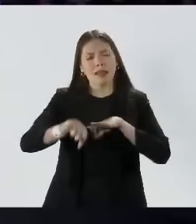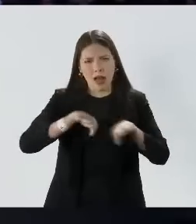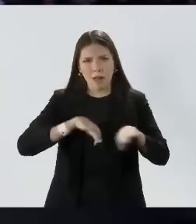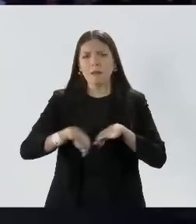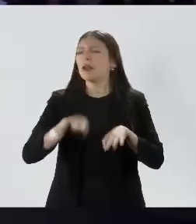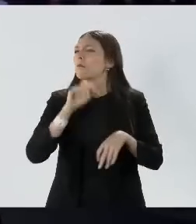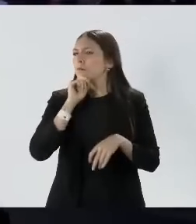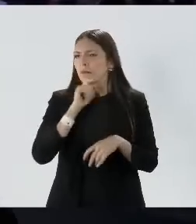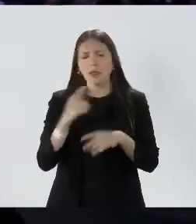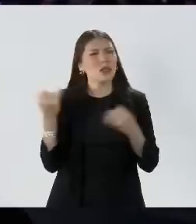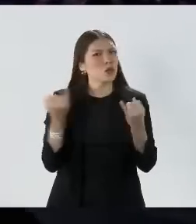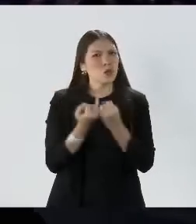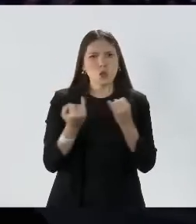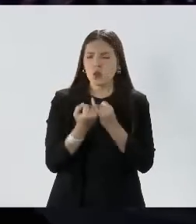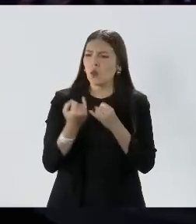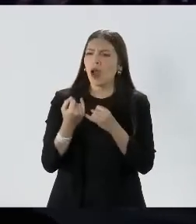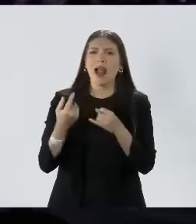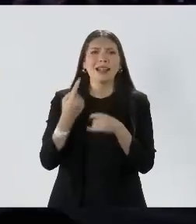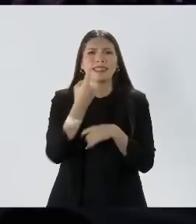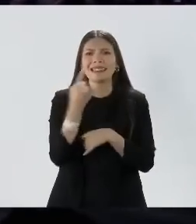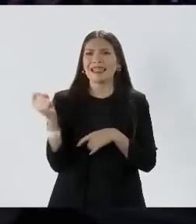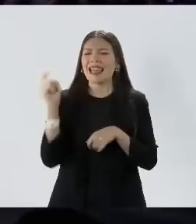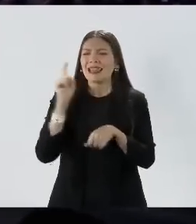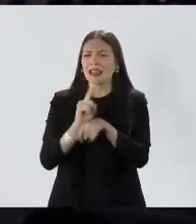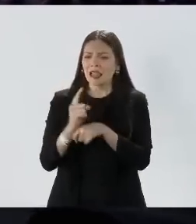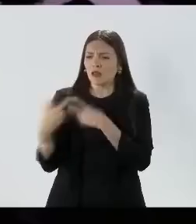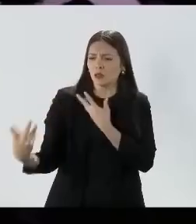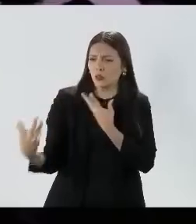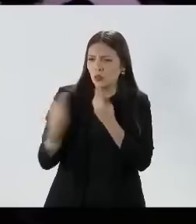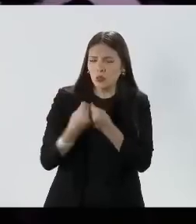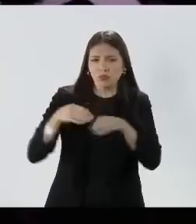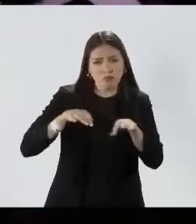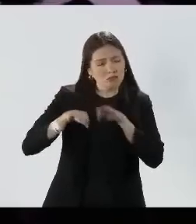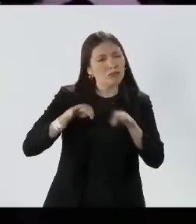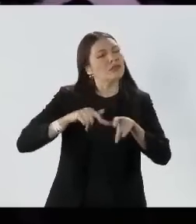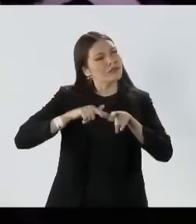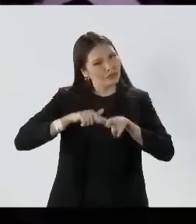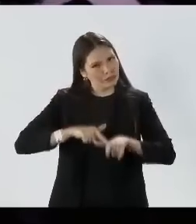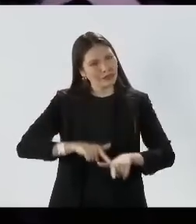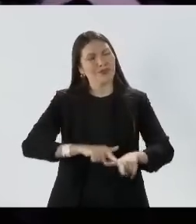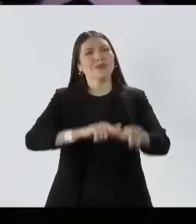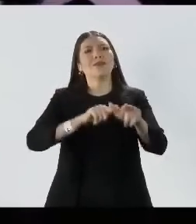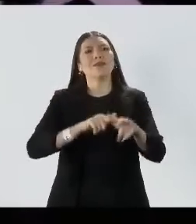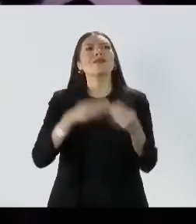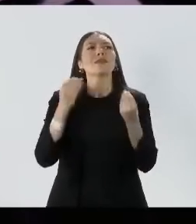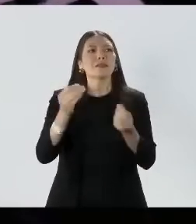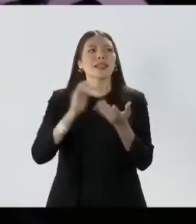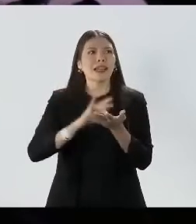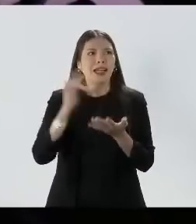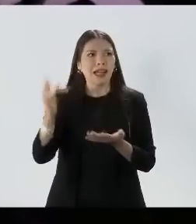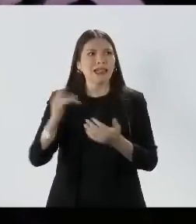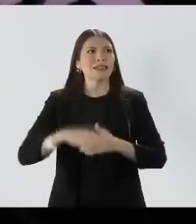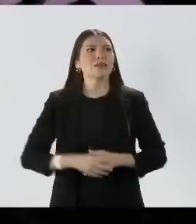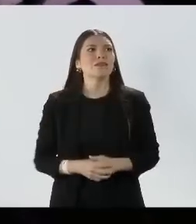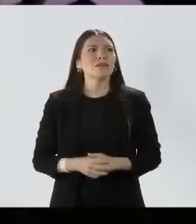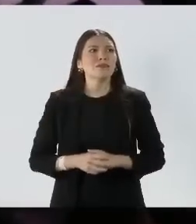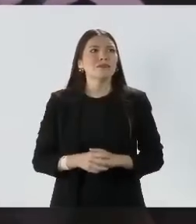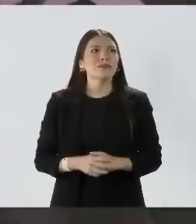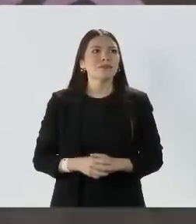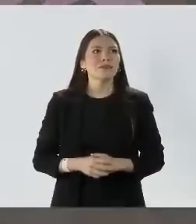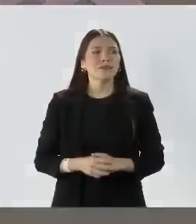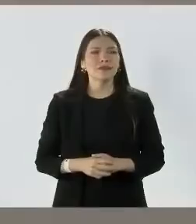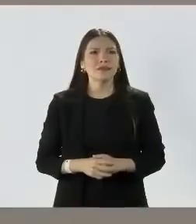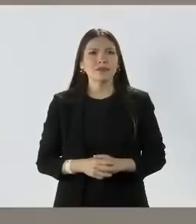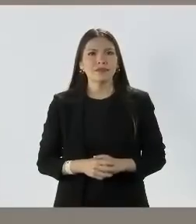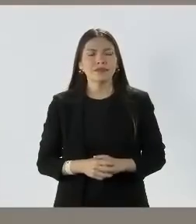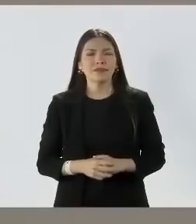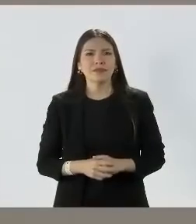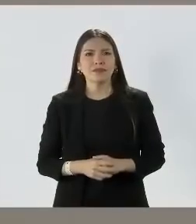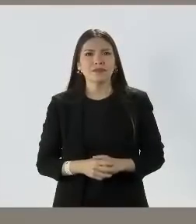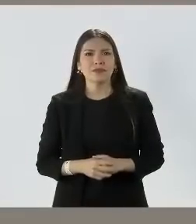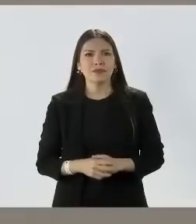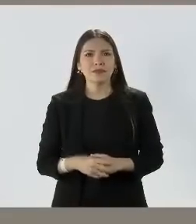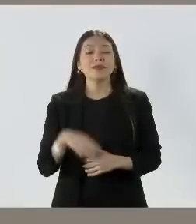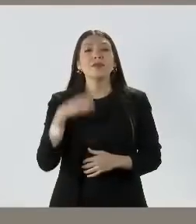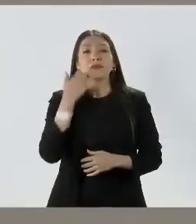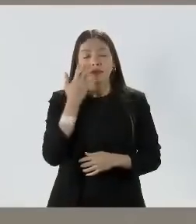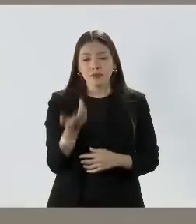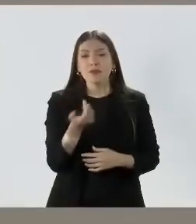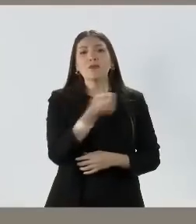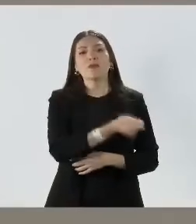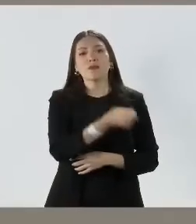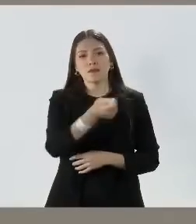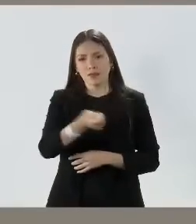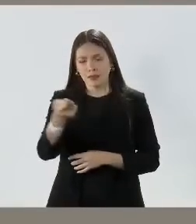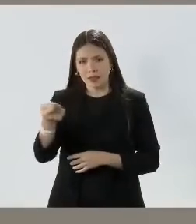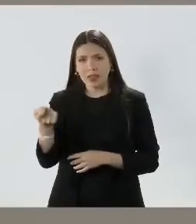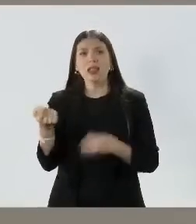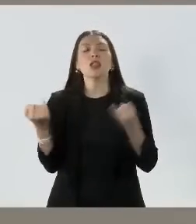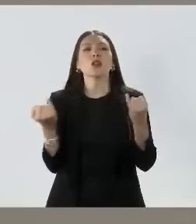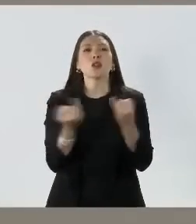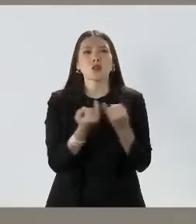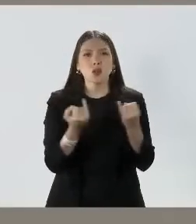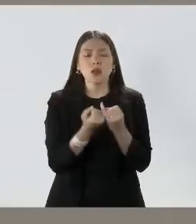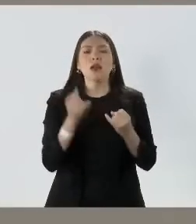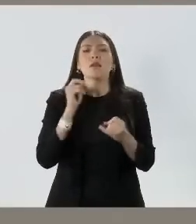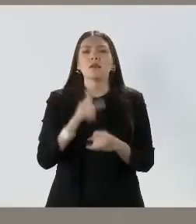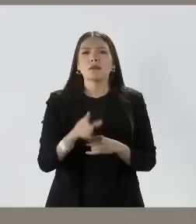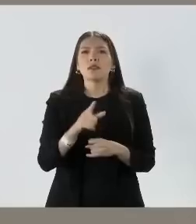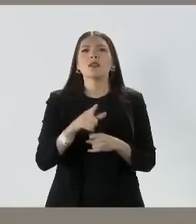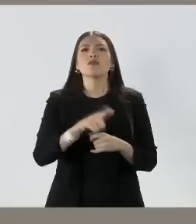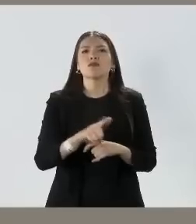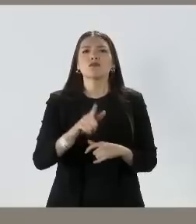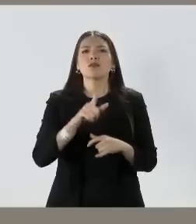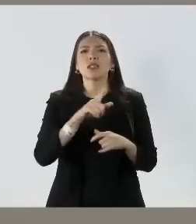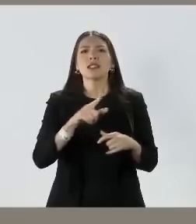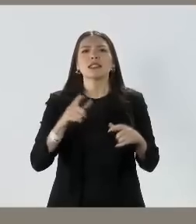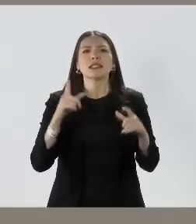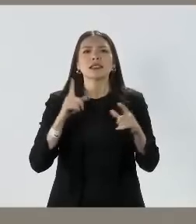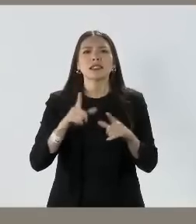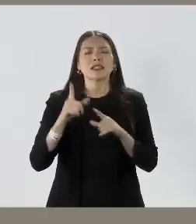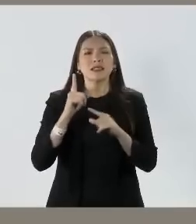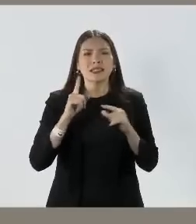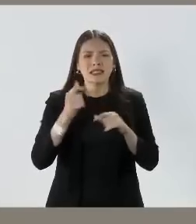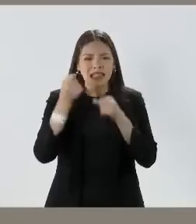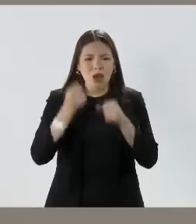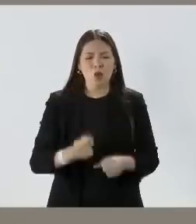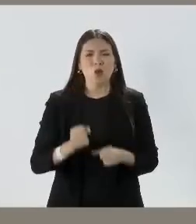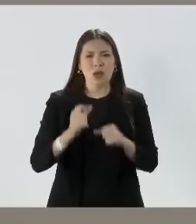Gracias quiero saludar a las fuerzas federales de seguridad presentes Muchísimas gracias defensa